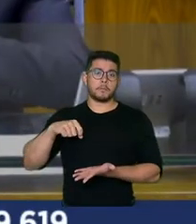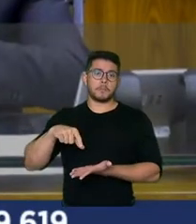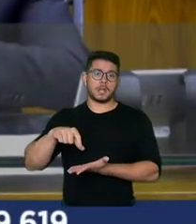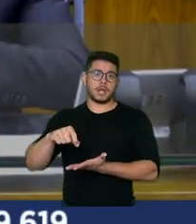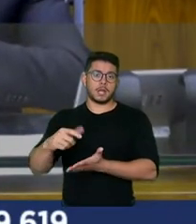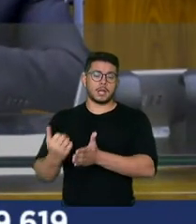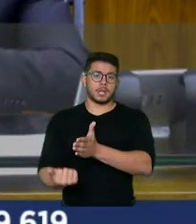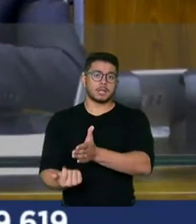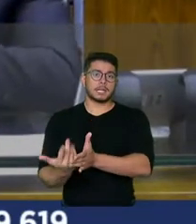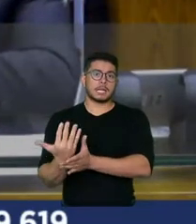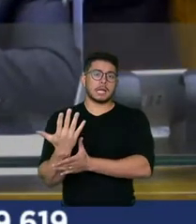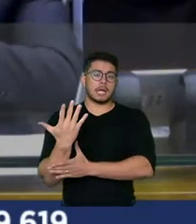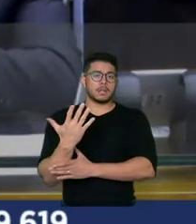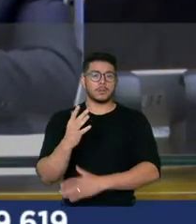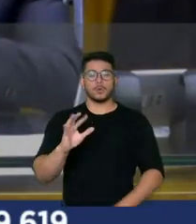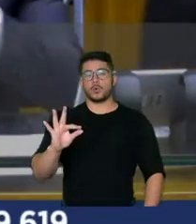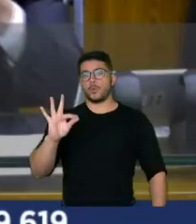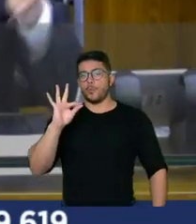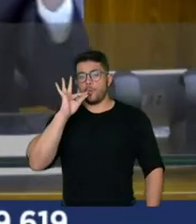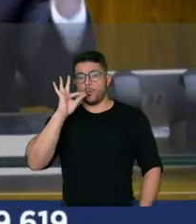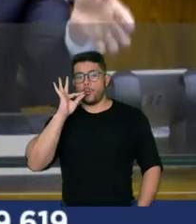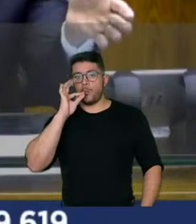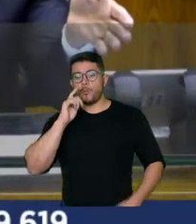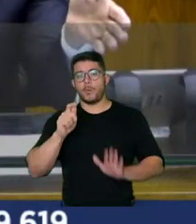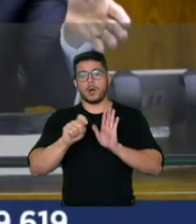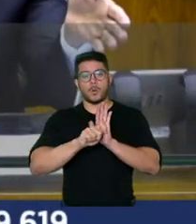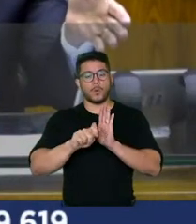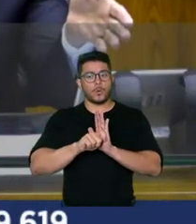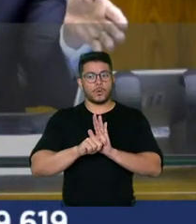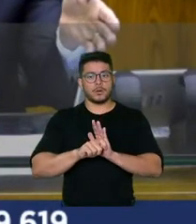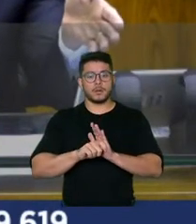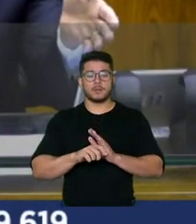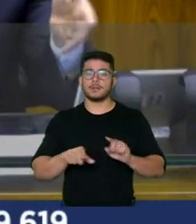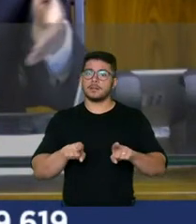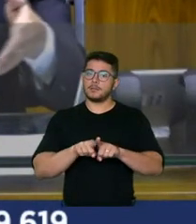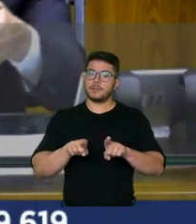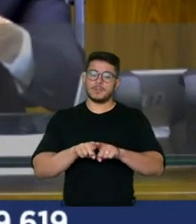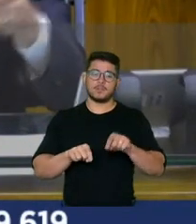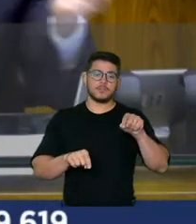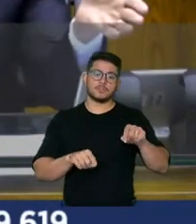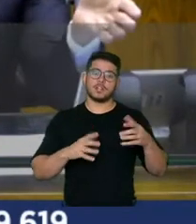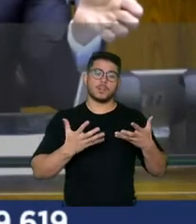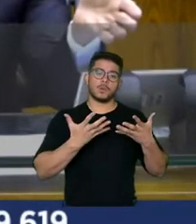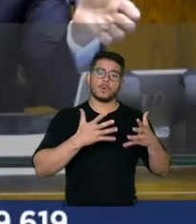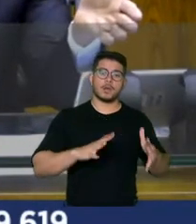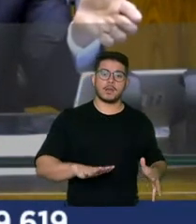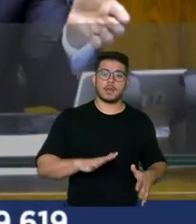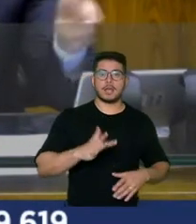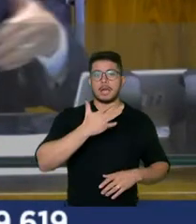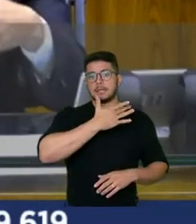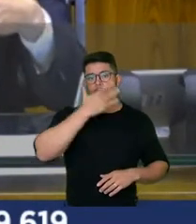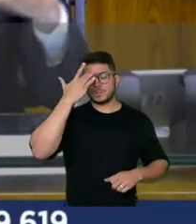AQUI QUE NEM O DEPUTADO PAULO TRATADOR DE MACONHA COMO FOI DITO POR VOSSA EXCELÊNCIA E NEM VOSSA EXCELÊNCIA QUER O MAL COMO FOI DITO PELO DEPUTADO PAULO, FOI CALOR DE